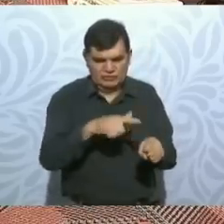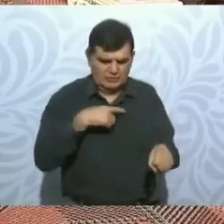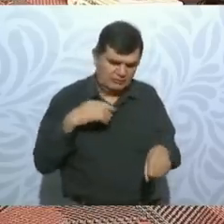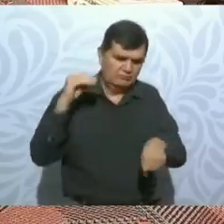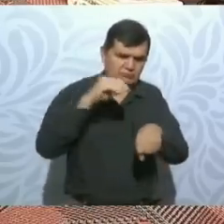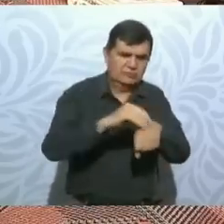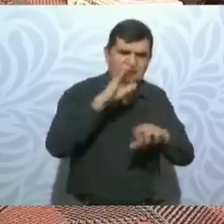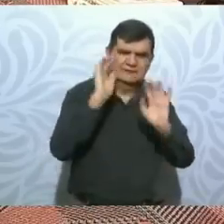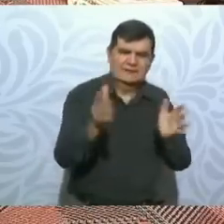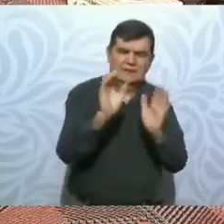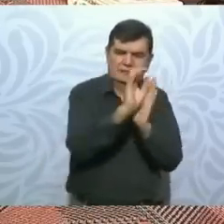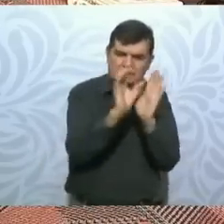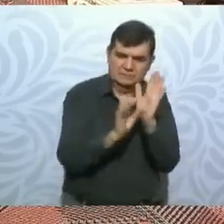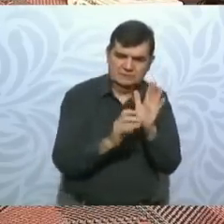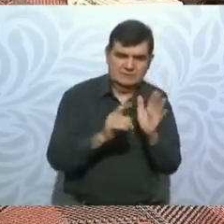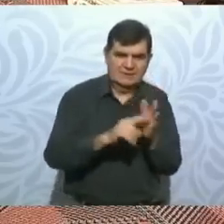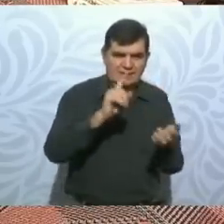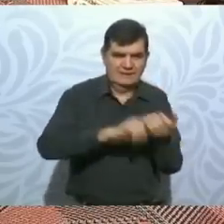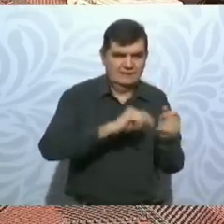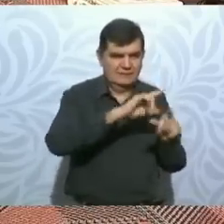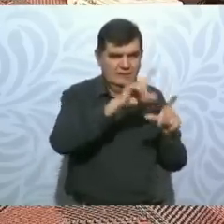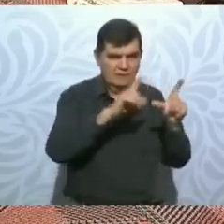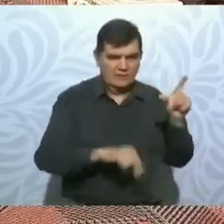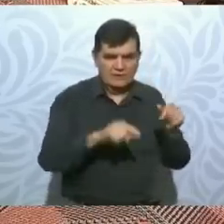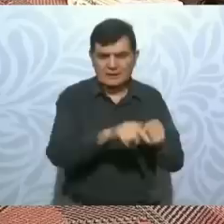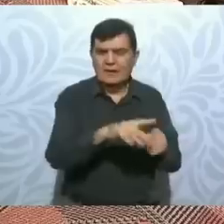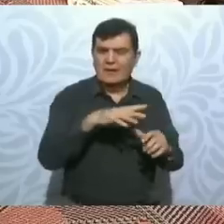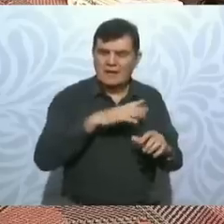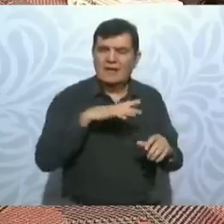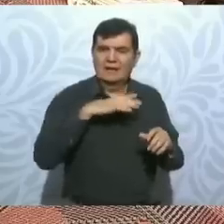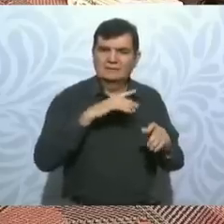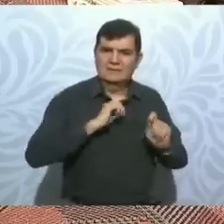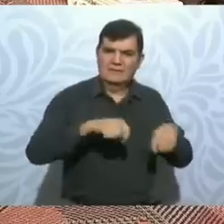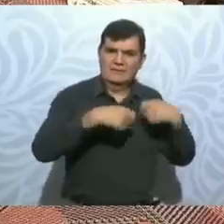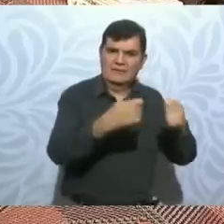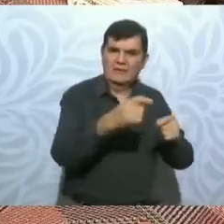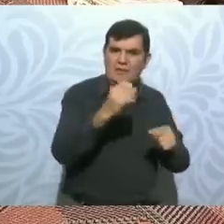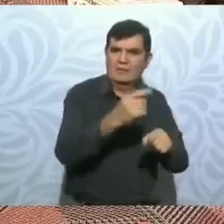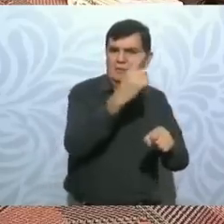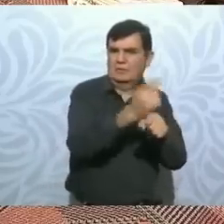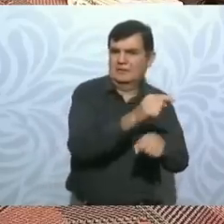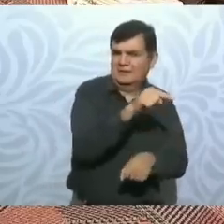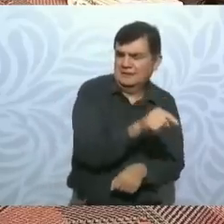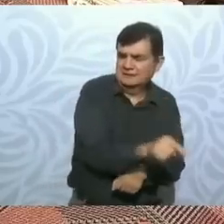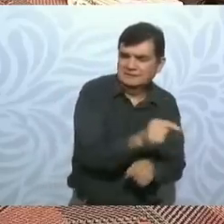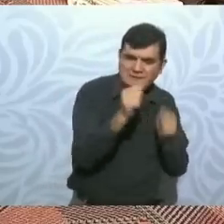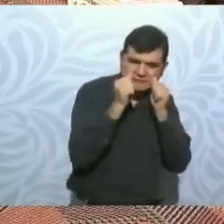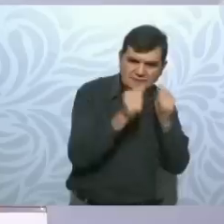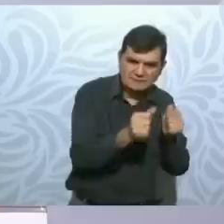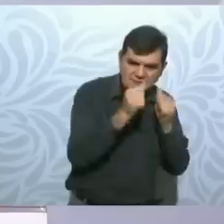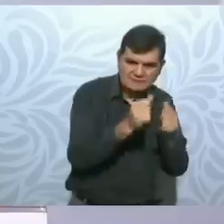Constitución de la república que lo que permite no solamente es atender al que menos tiene